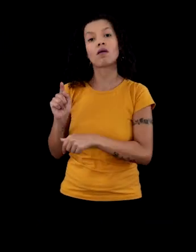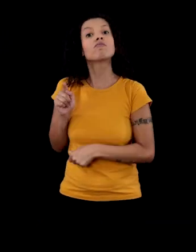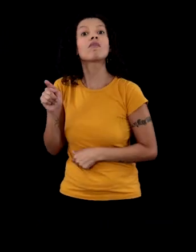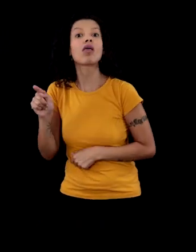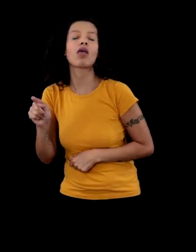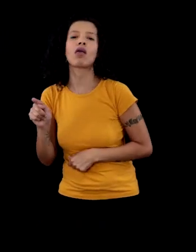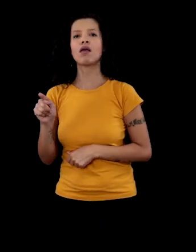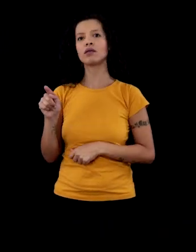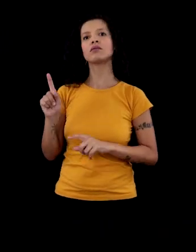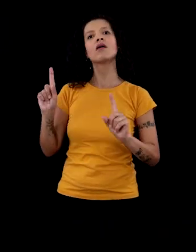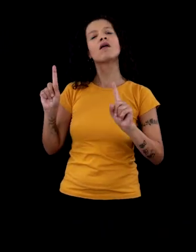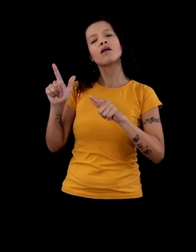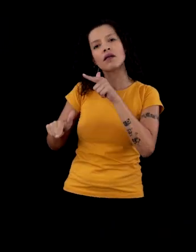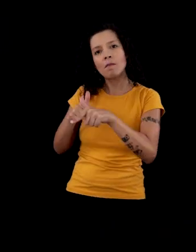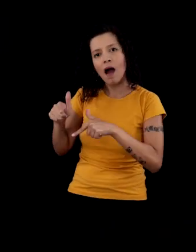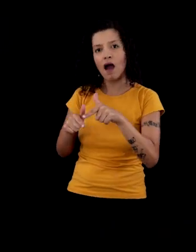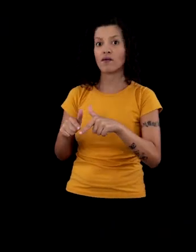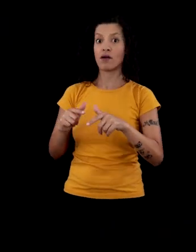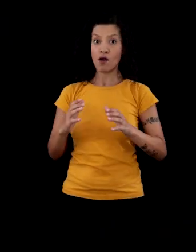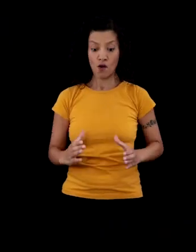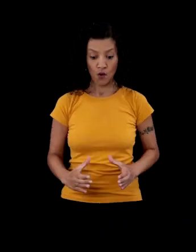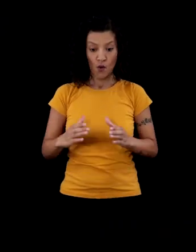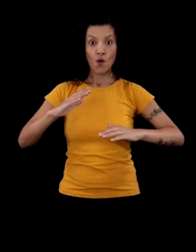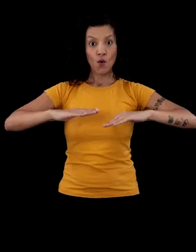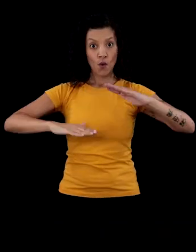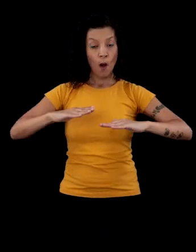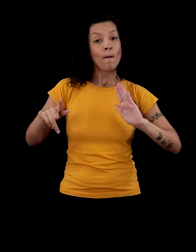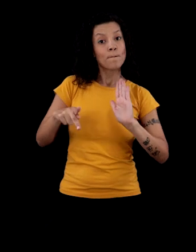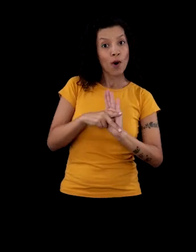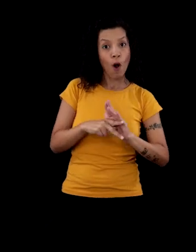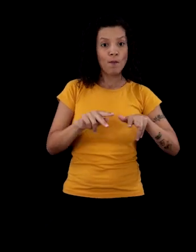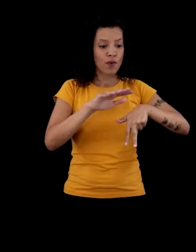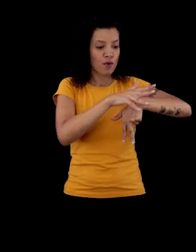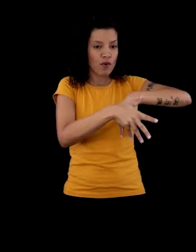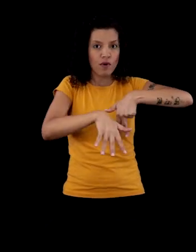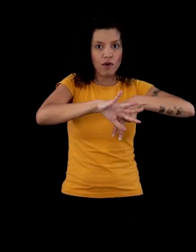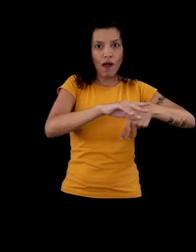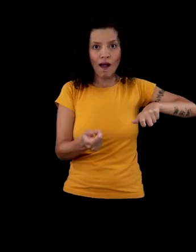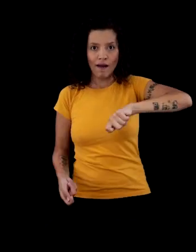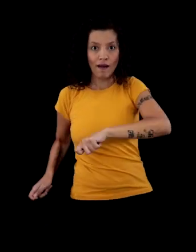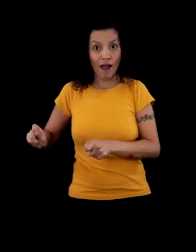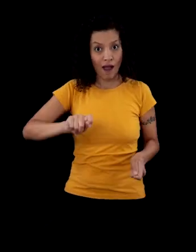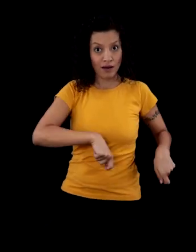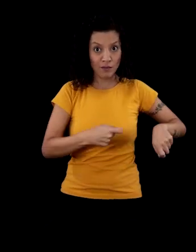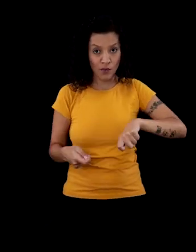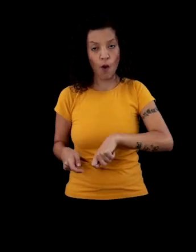trabalhava apenas com os curimbós – que são os tambores do carimbó – e ela cantando.